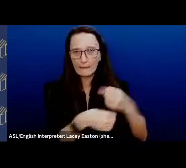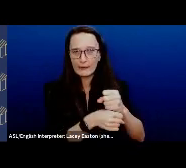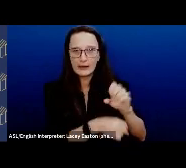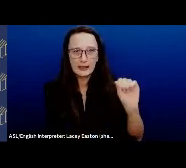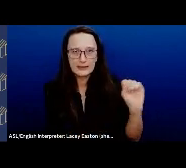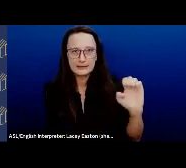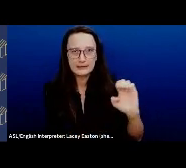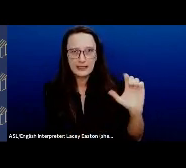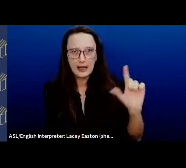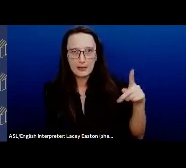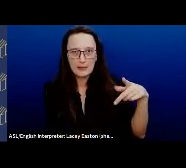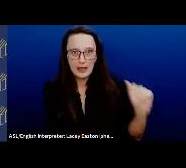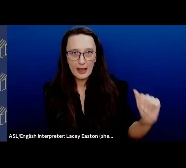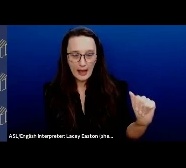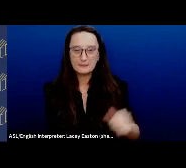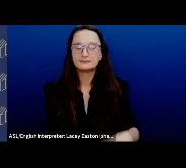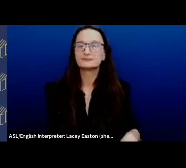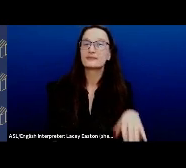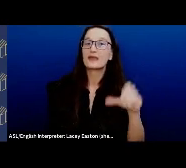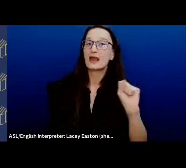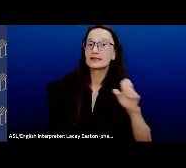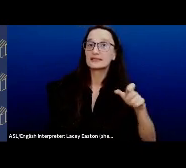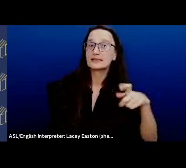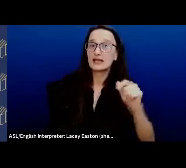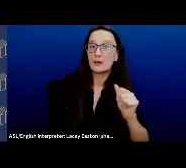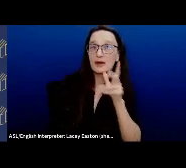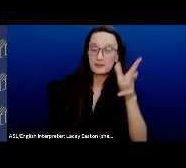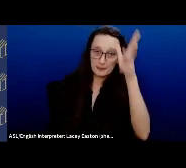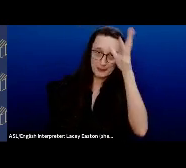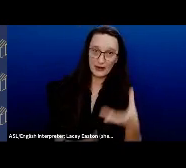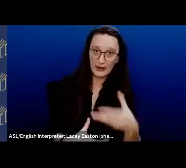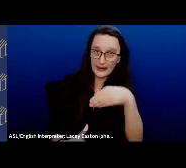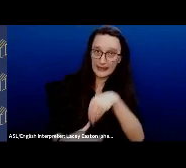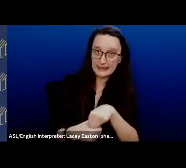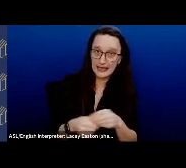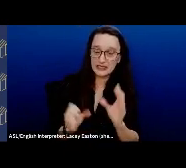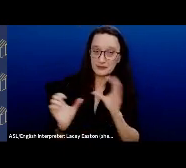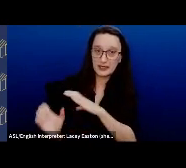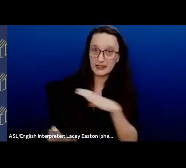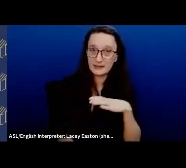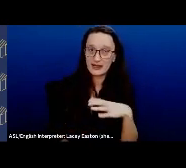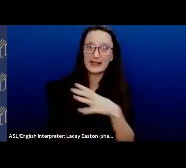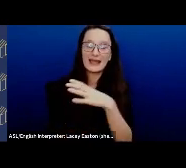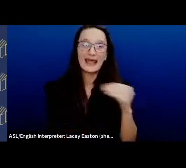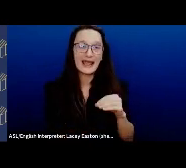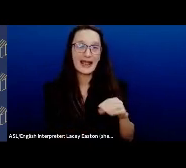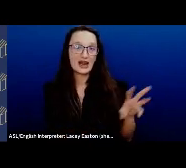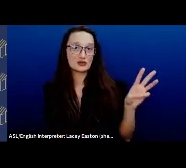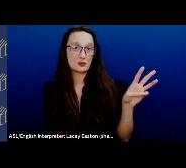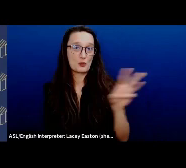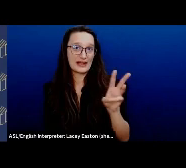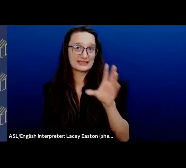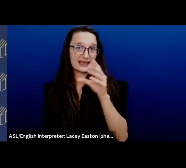comité de participación de padres de la asociación SELPA, además del SELPA del condado de West End y el South Orange, esta